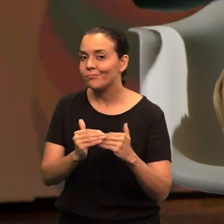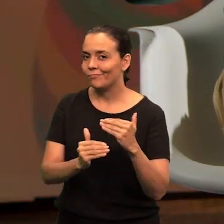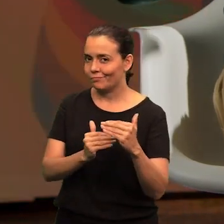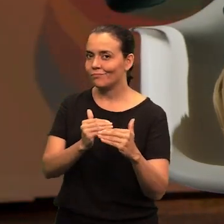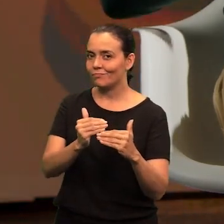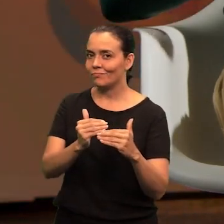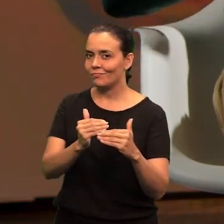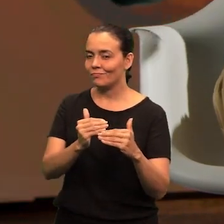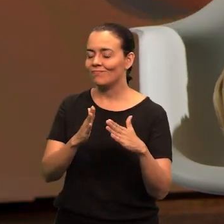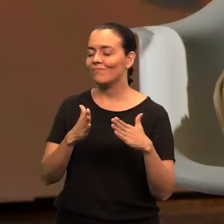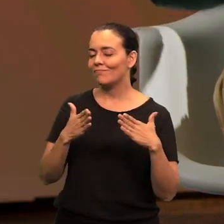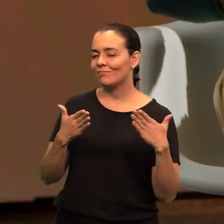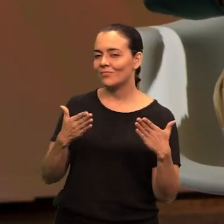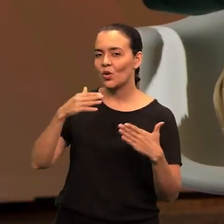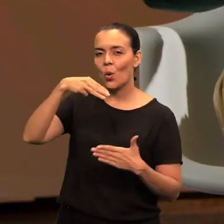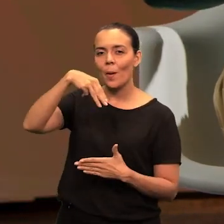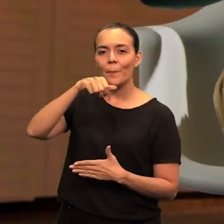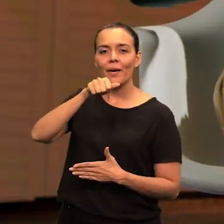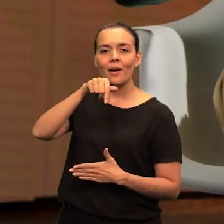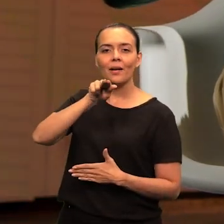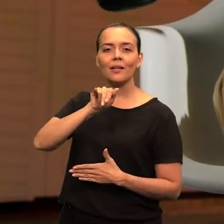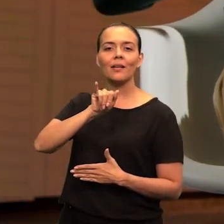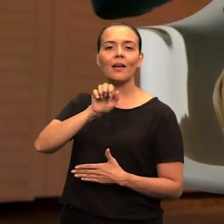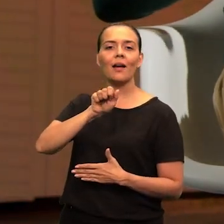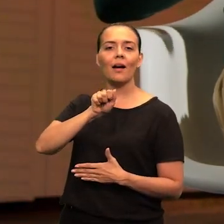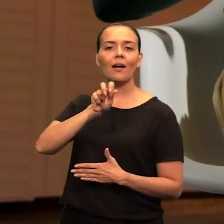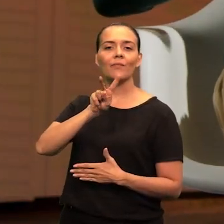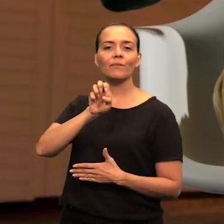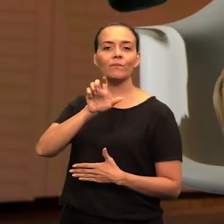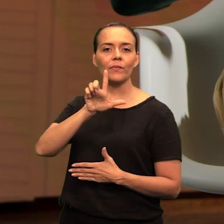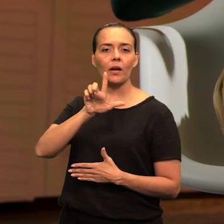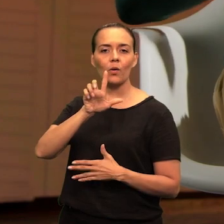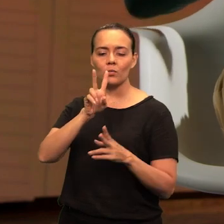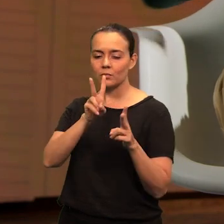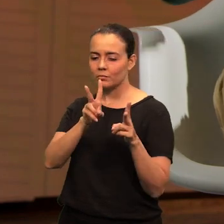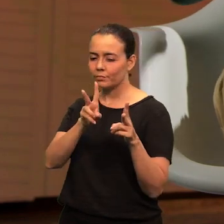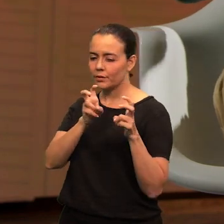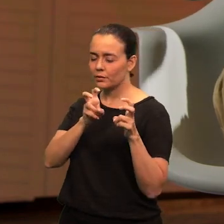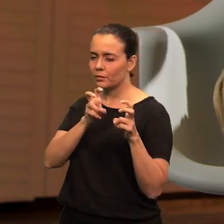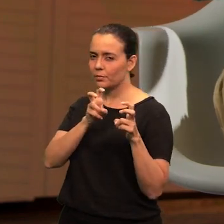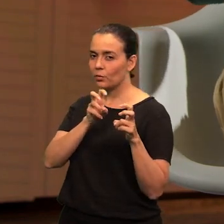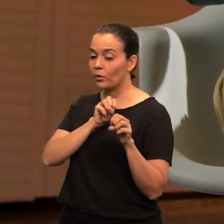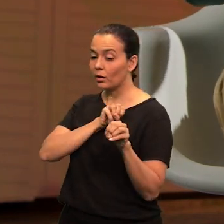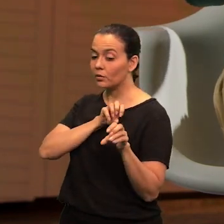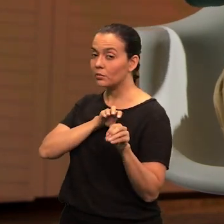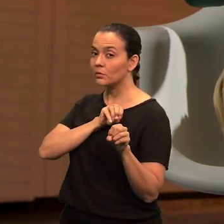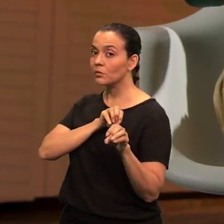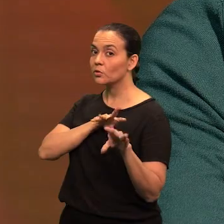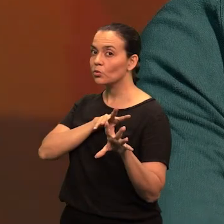e essa é uma grande lição de Maquiavel. Ele nos ensinou a perceber as vísceras do poder político.